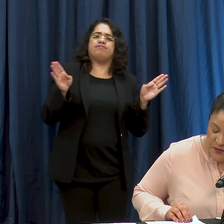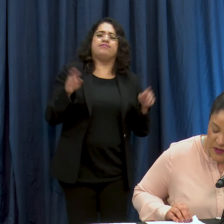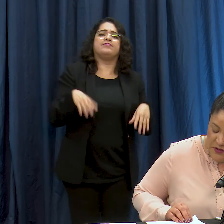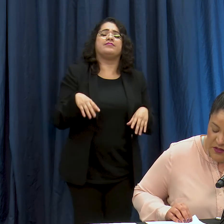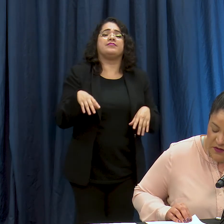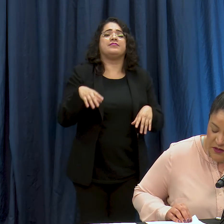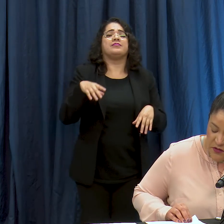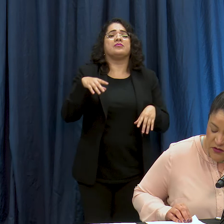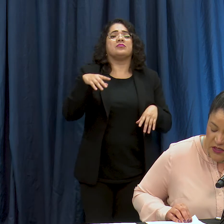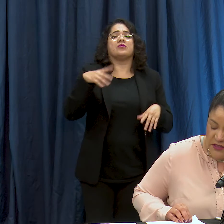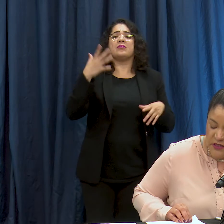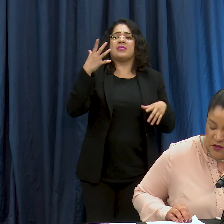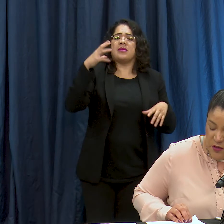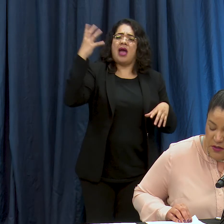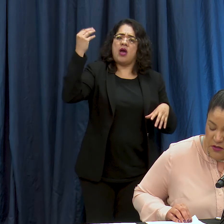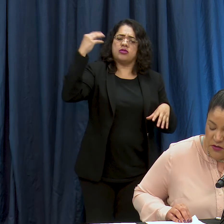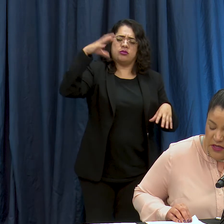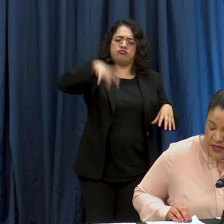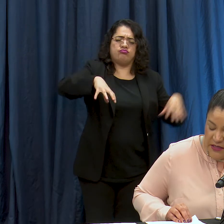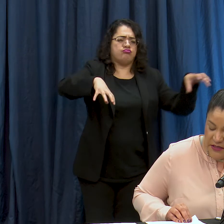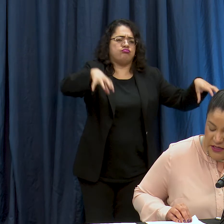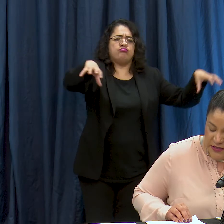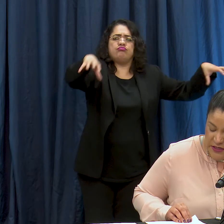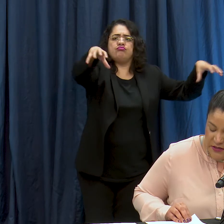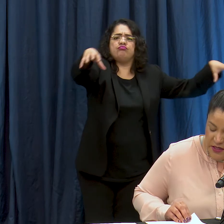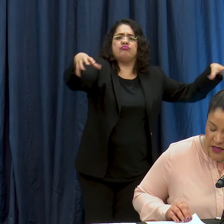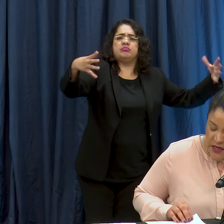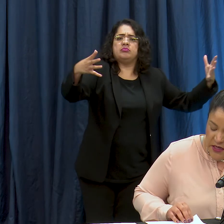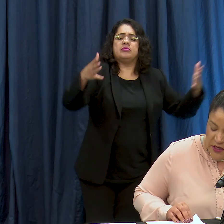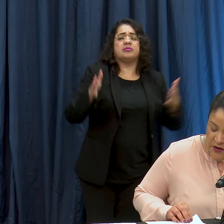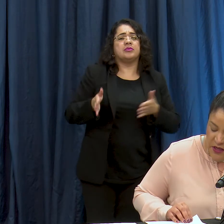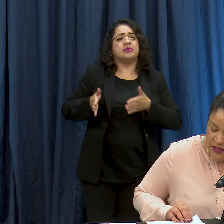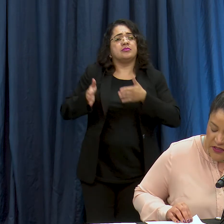espacio severe toes estacionamiento skies yeah Sarah's quiero agradecer a